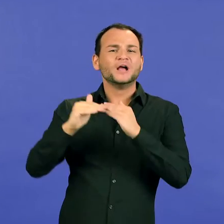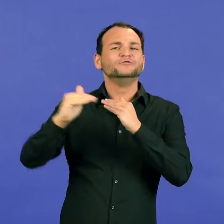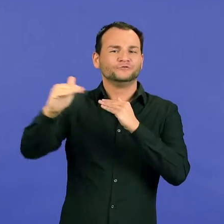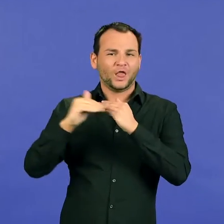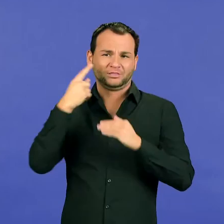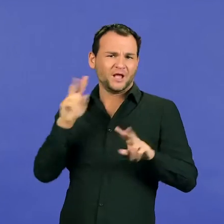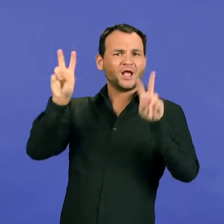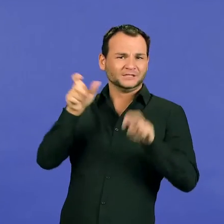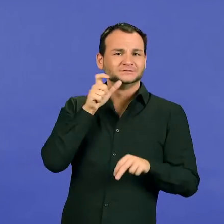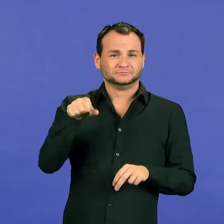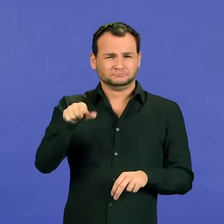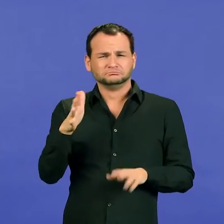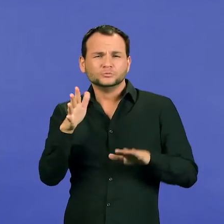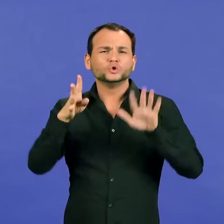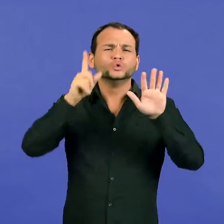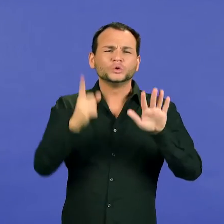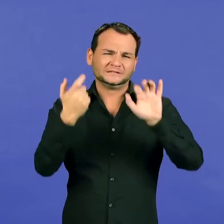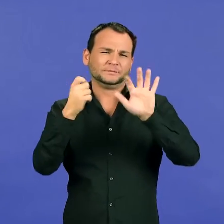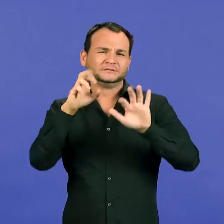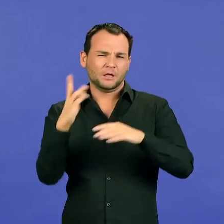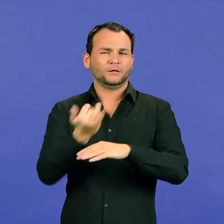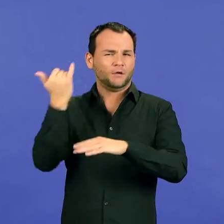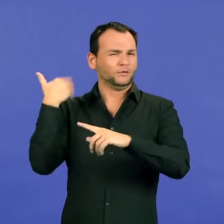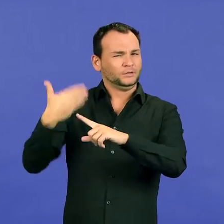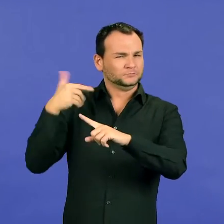Watteler aus Eschweiler über Feld